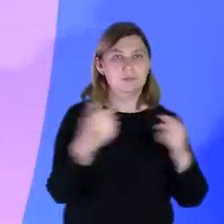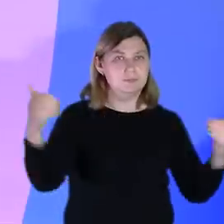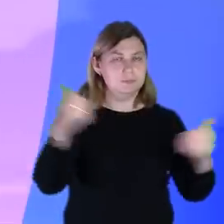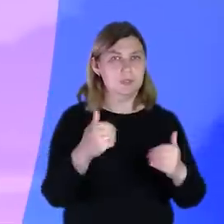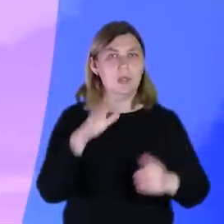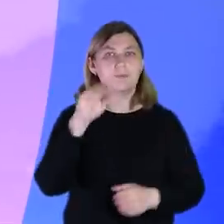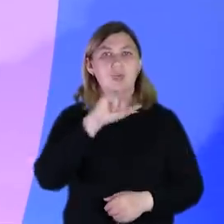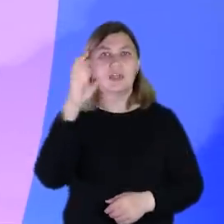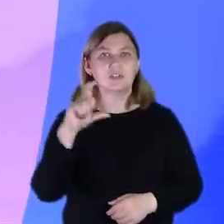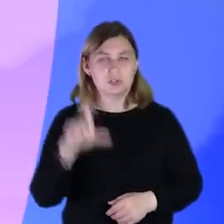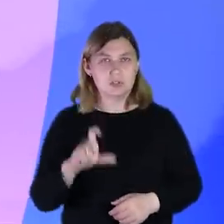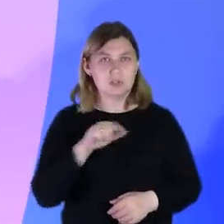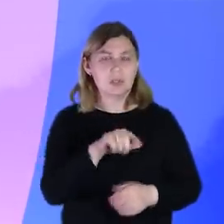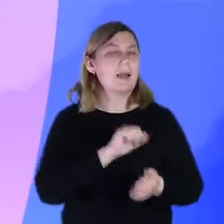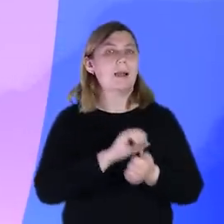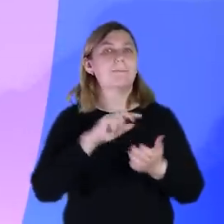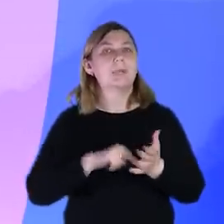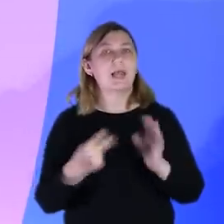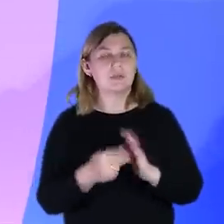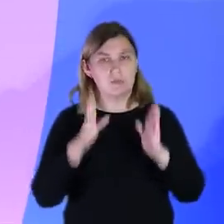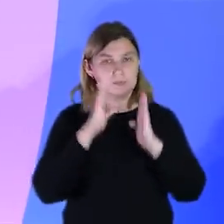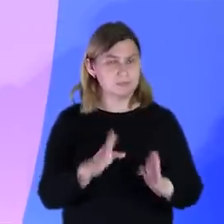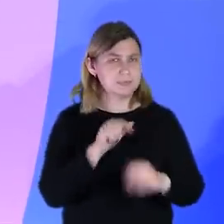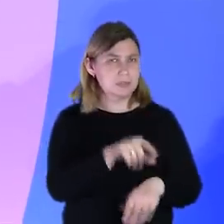W rejonie Brześcia nad Bugiem planowano skoncentrowanie jednostek wojskowych,